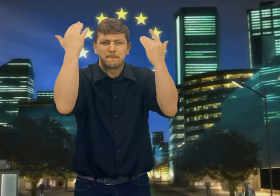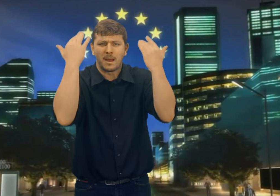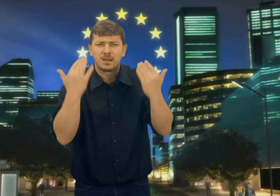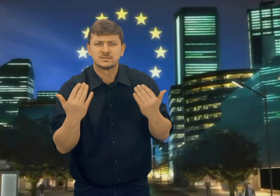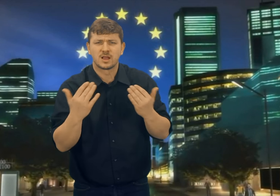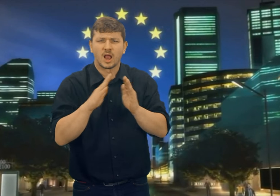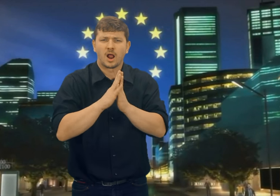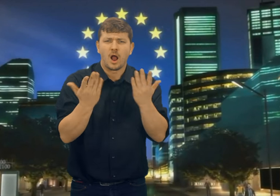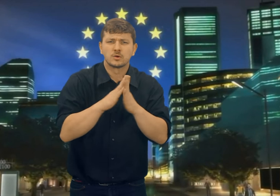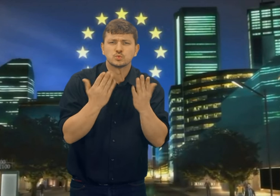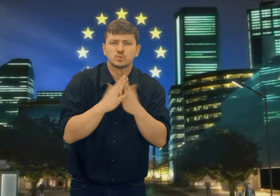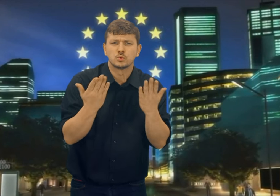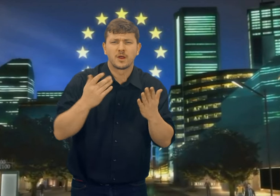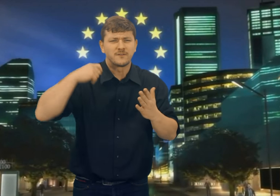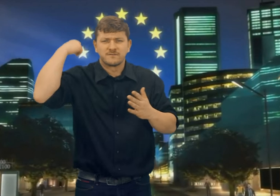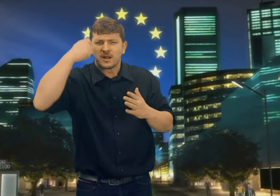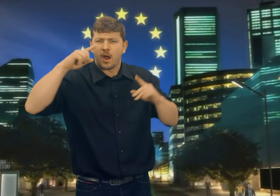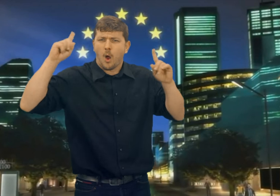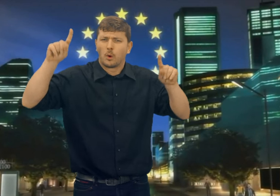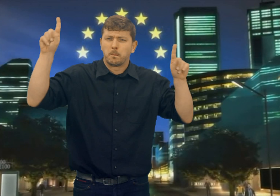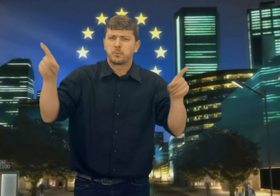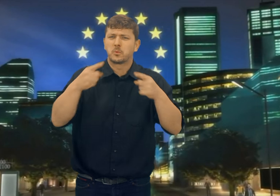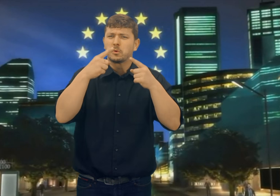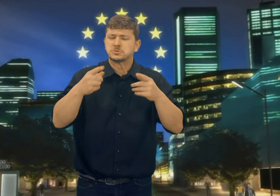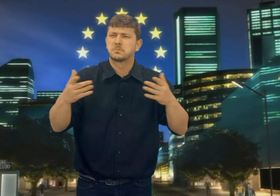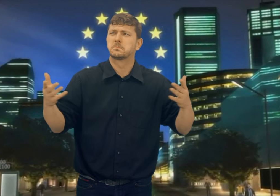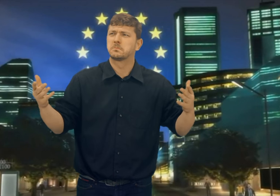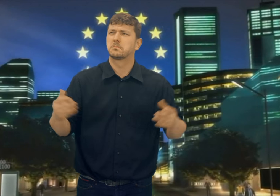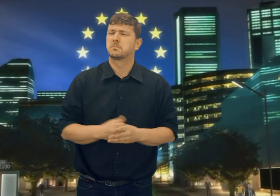Mathematiker, schenken uns Literatur, Filme und Musik.